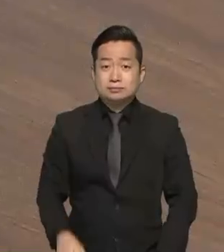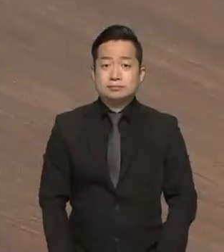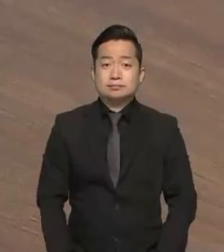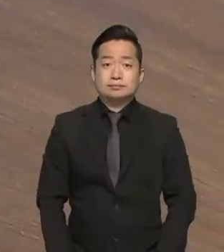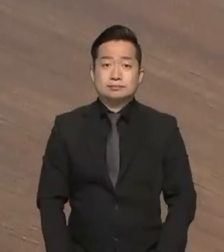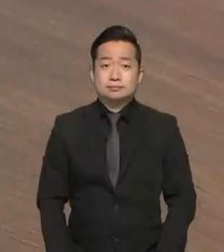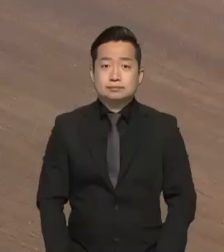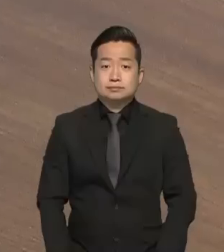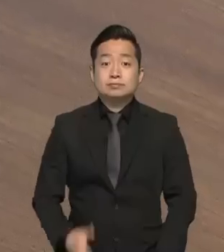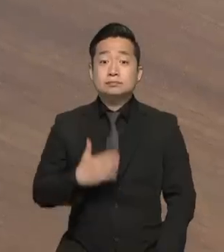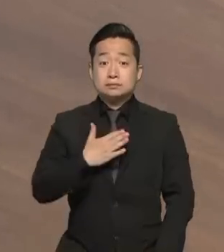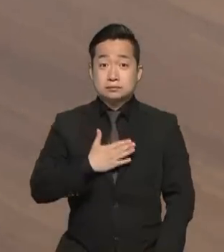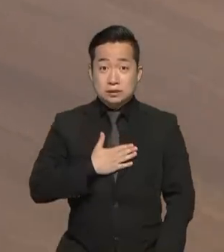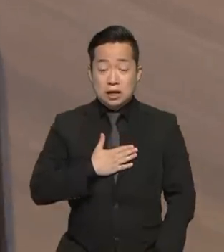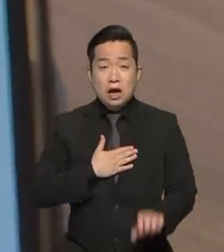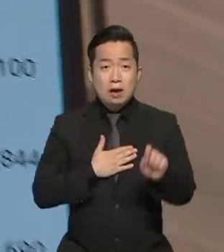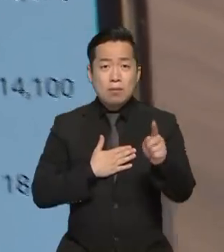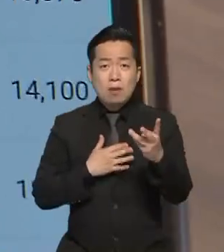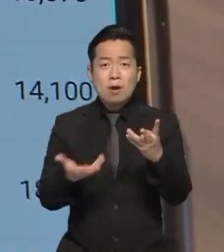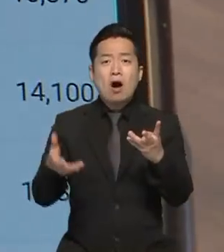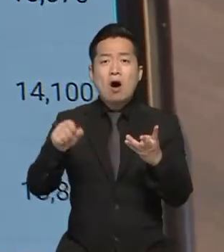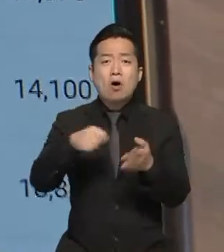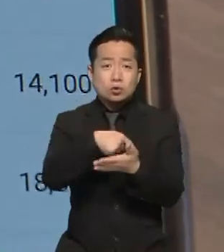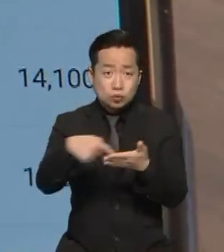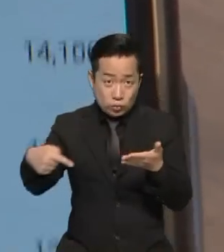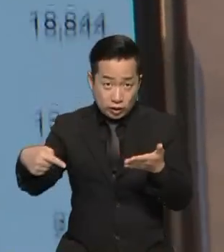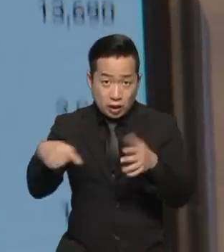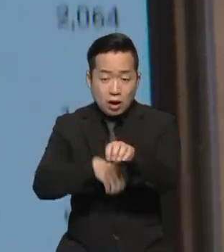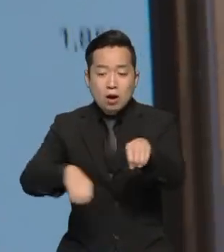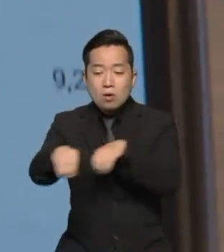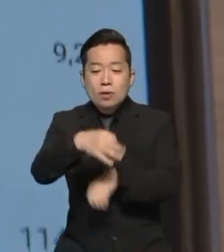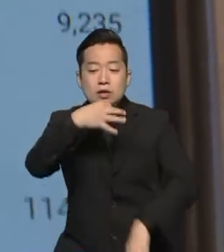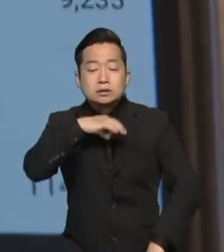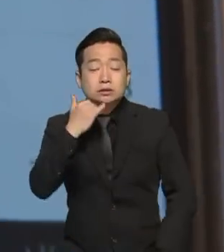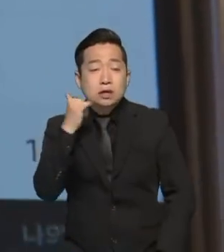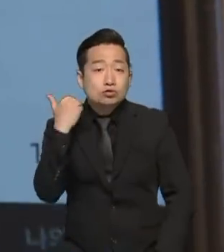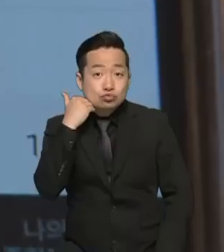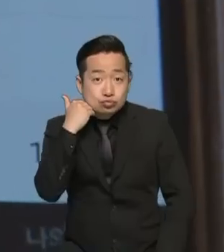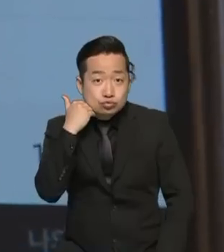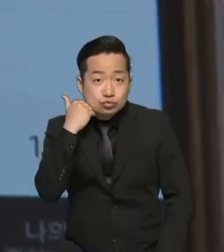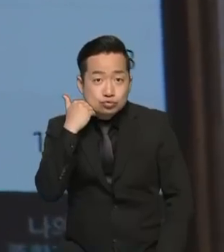(기자) 자신도 몇백억 원 손실을 봤다며 반대로 이득을 본 사람들을 이번 사건의